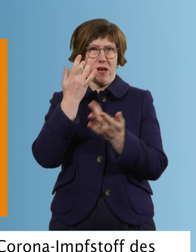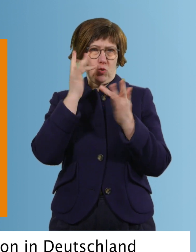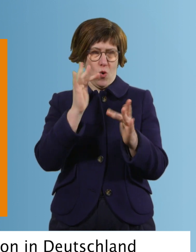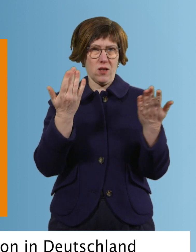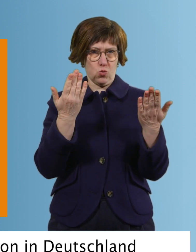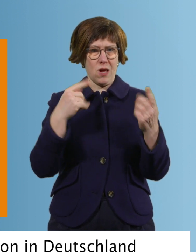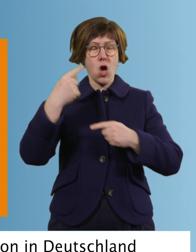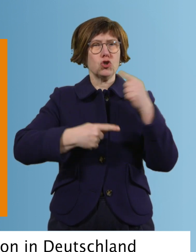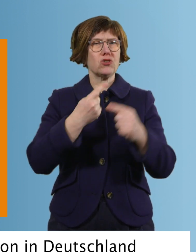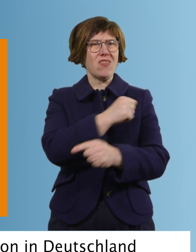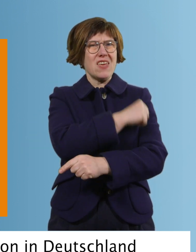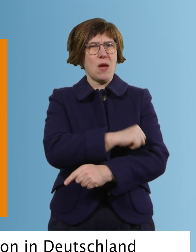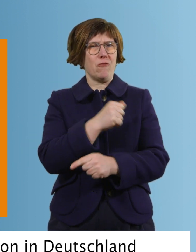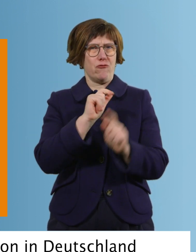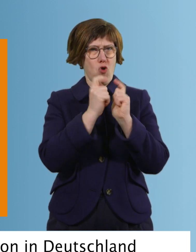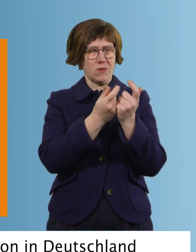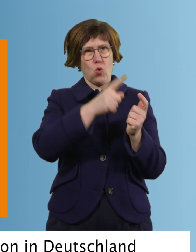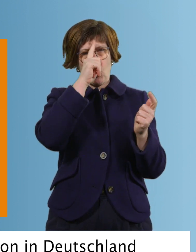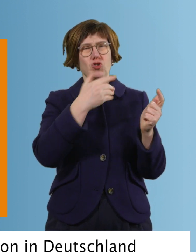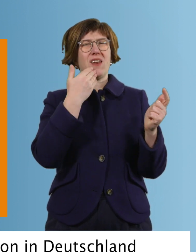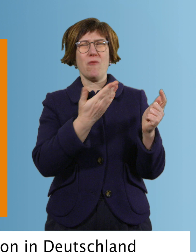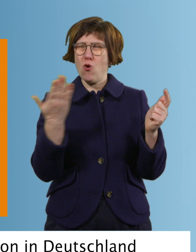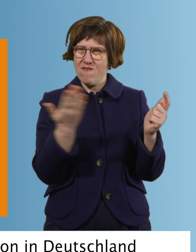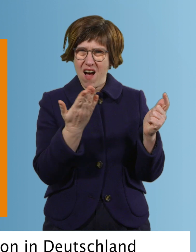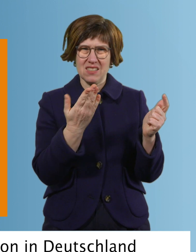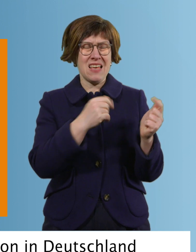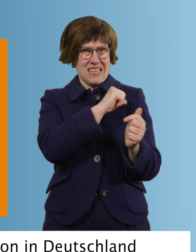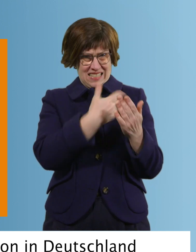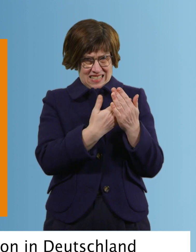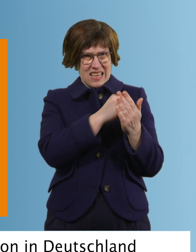Die Ständige Impfkommission in Deutschland empfiehlt jedoch, zunächst den Impfstoff